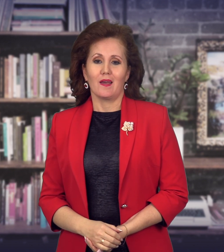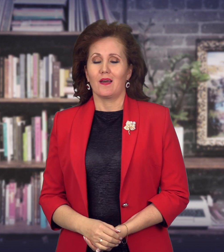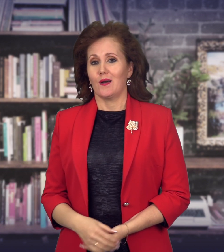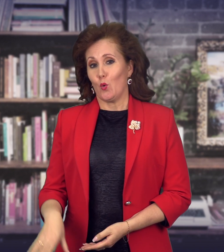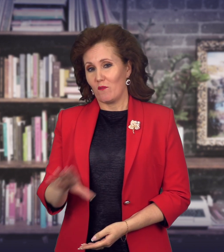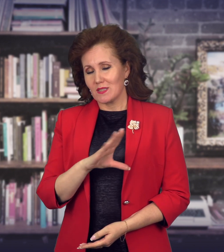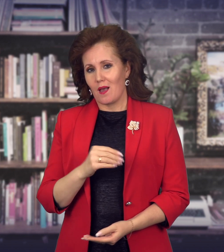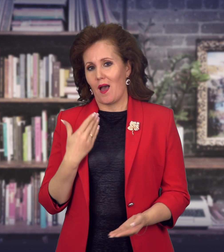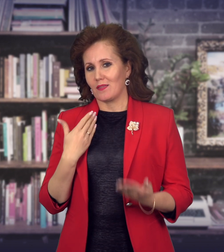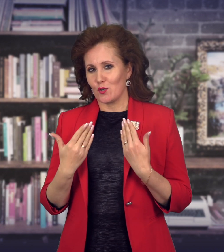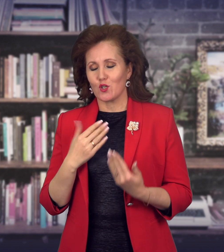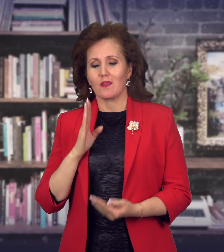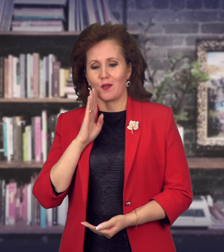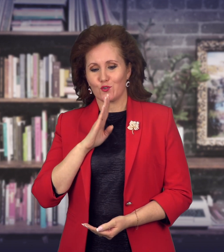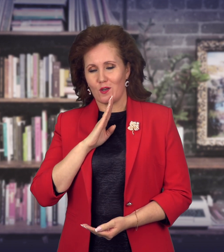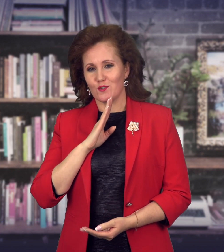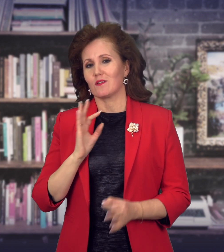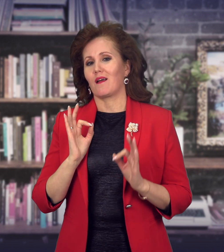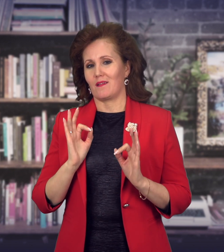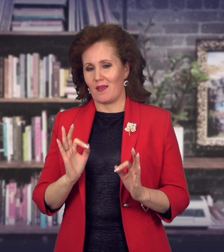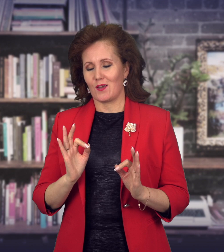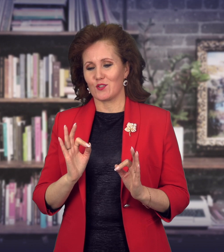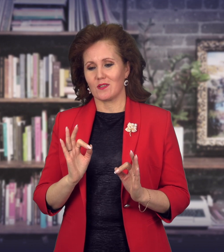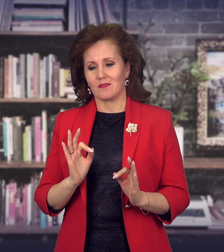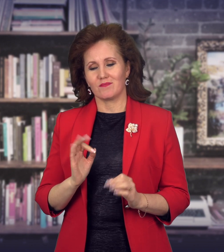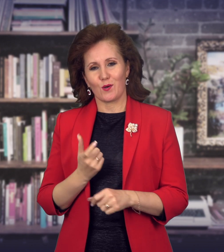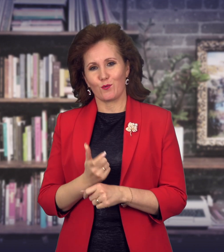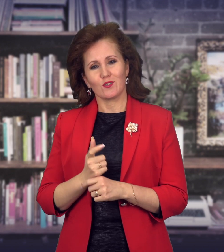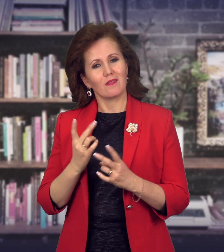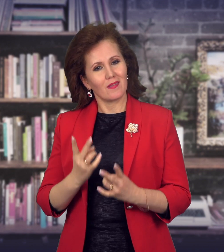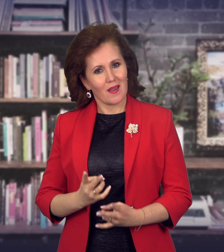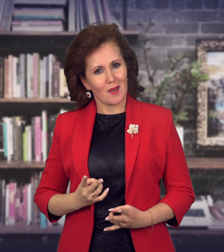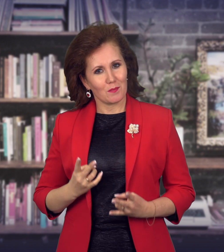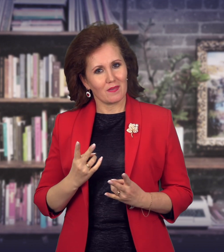У всех отношение к женщине, конечно очень нежное.